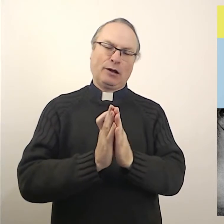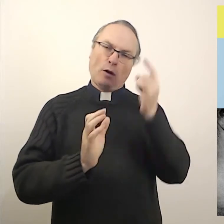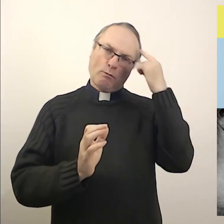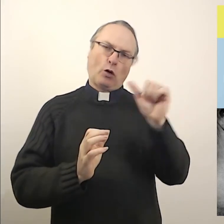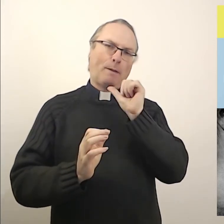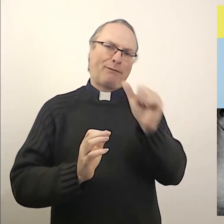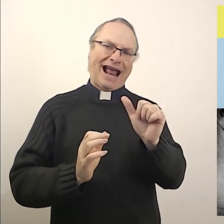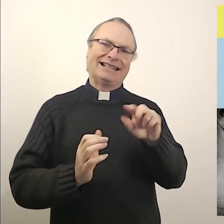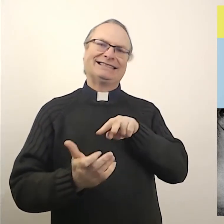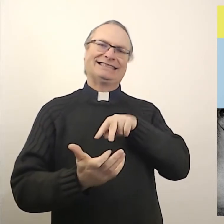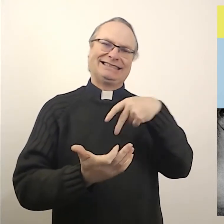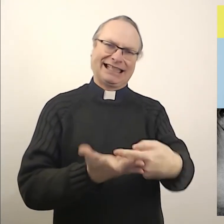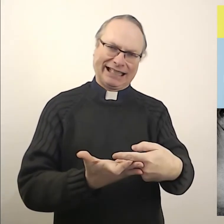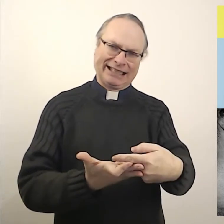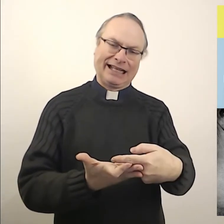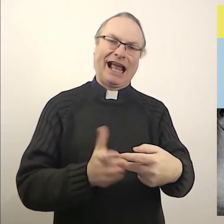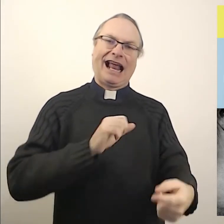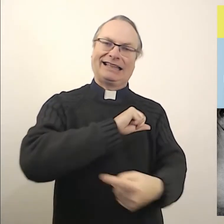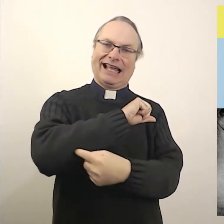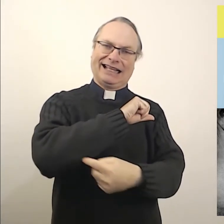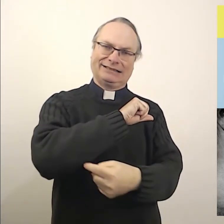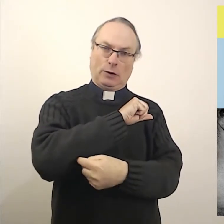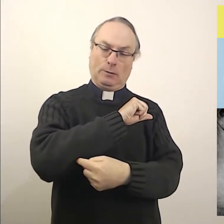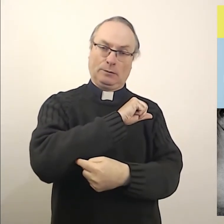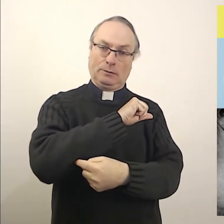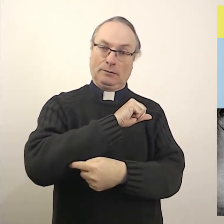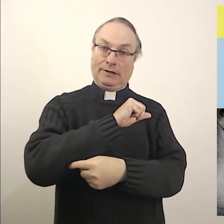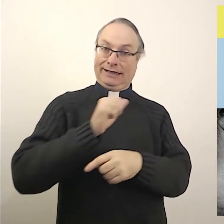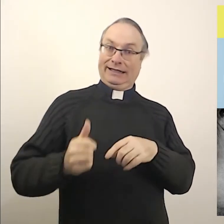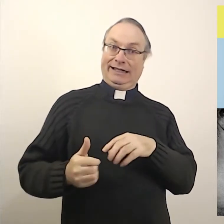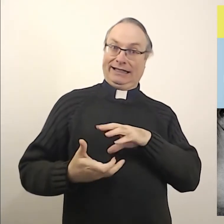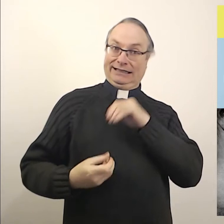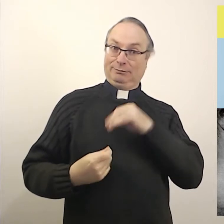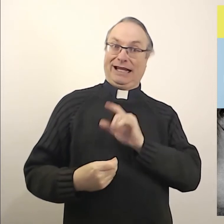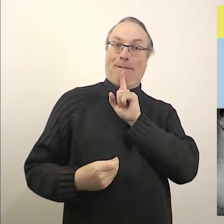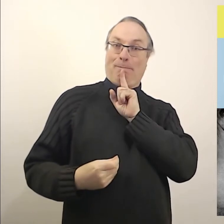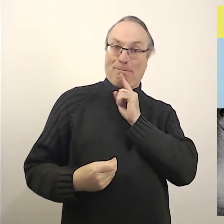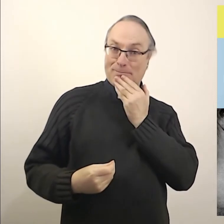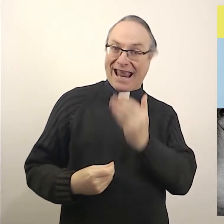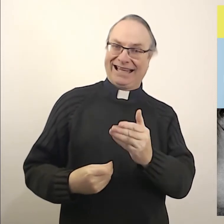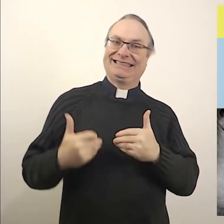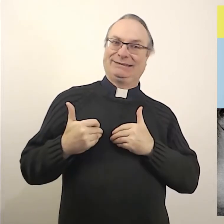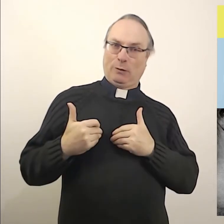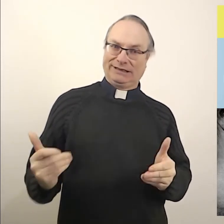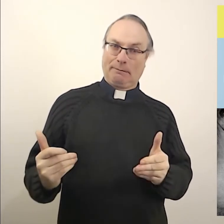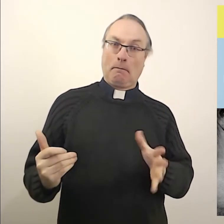pour ne pas céder à la tentation. L'esprit est bien disposé,